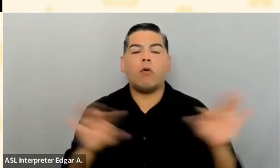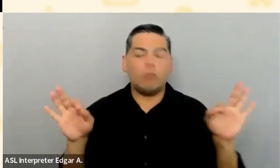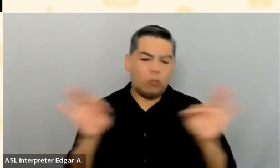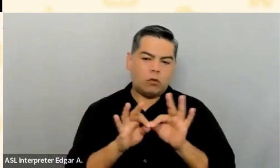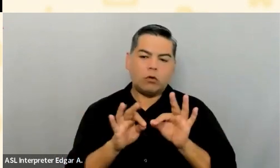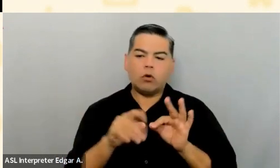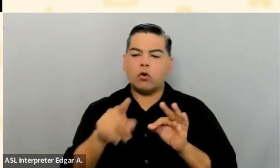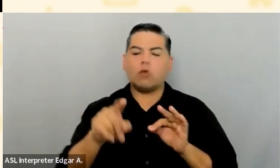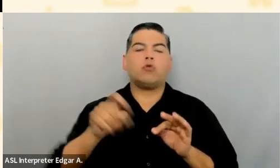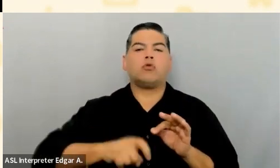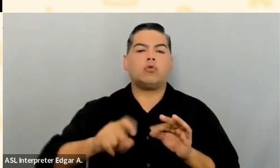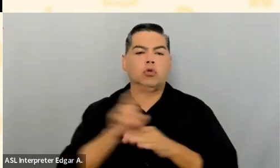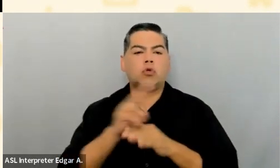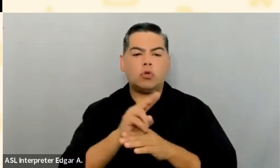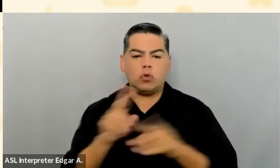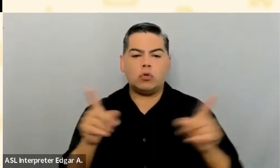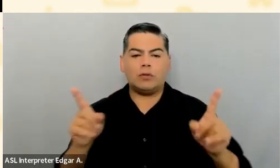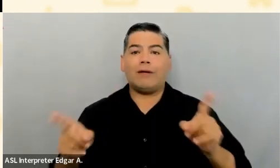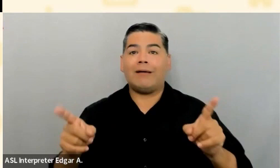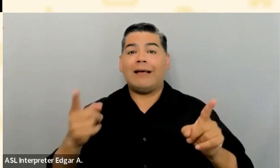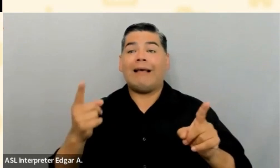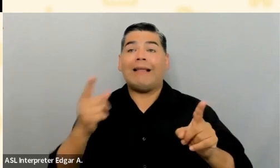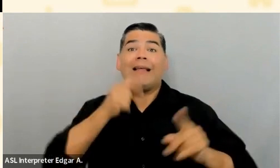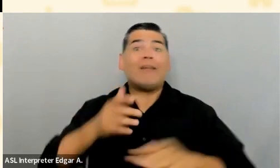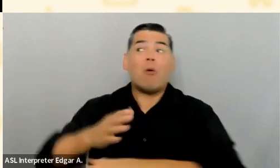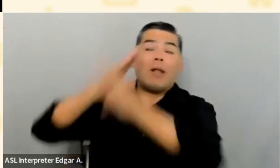usar complementos que no te impidan hacer tu contenido accessible.